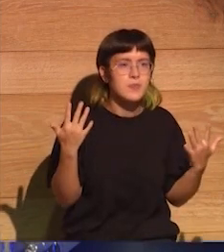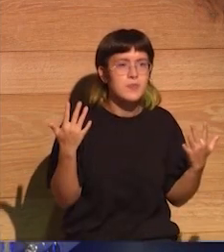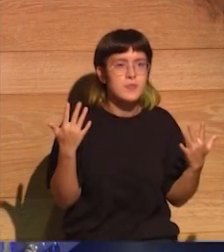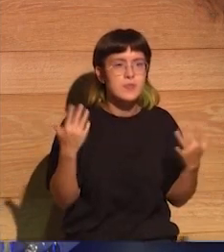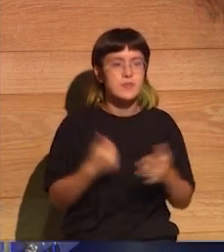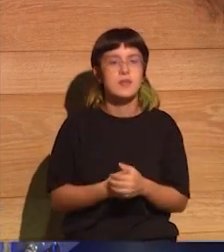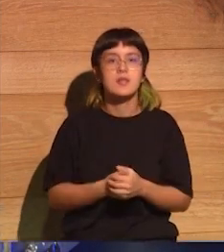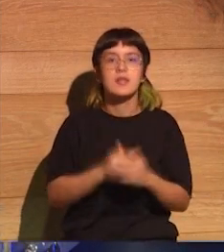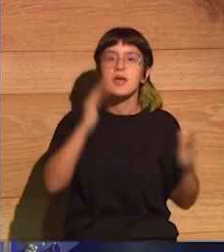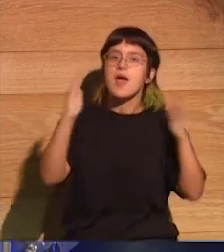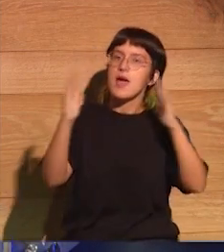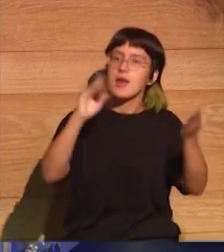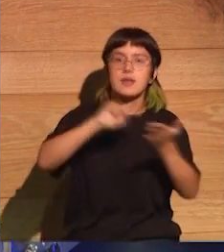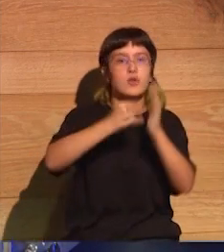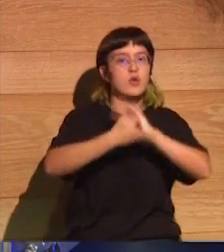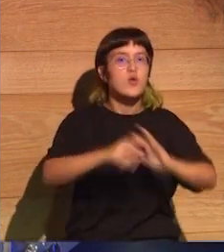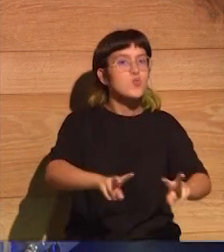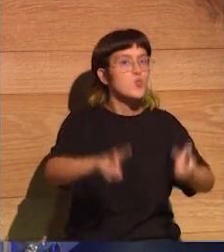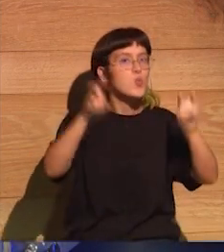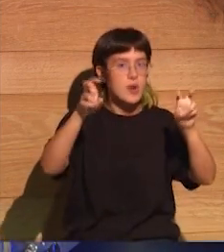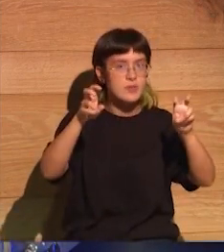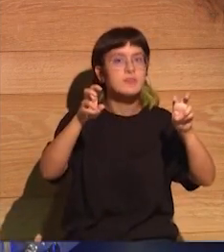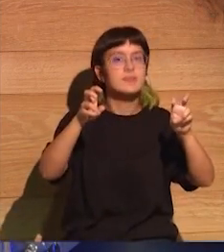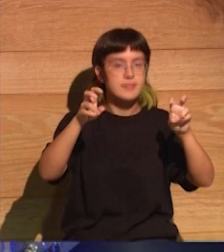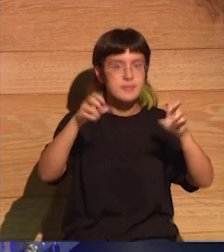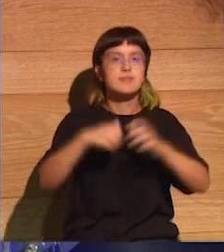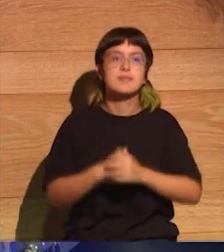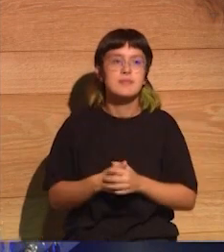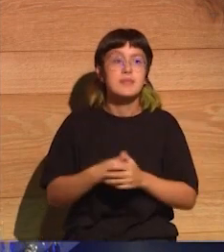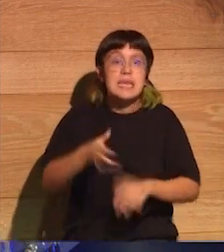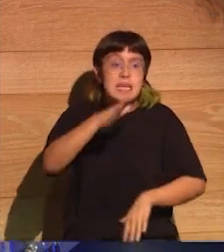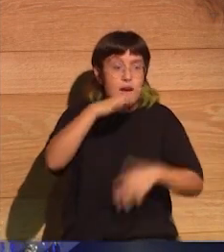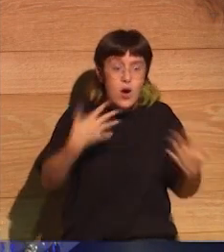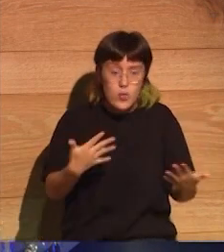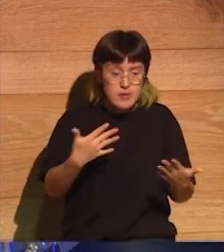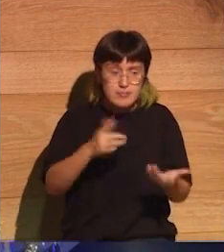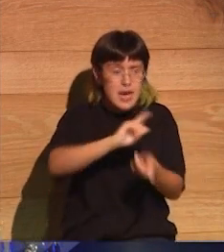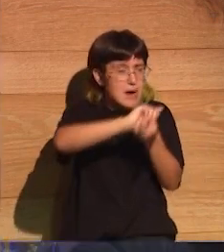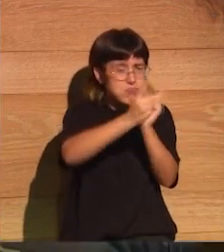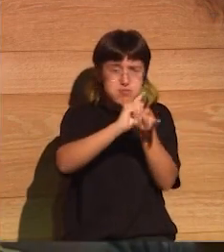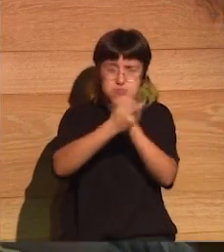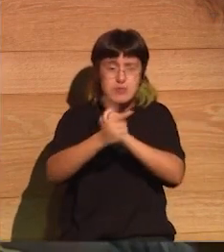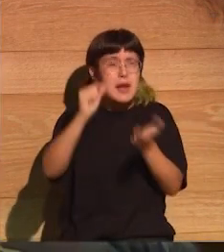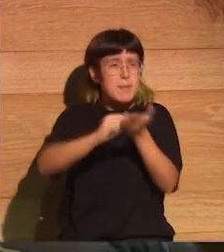era tecnológica, una nueva era tecnológica en donde todo cambia todavía mucho más deprisa.